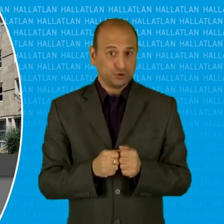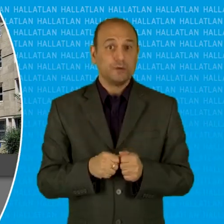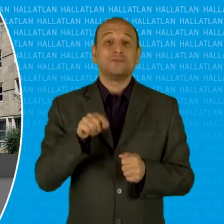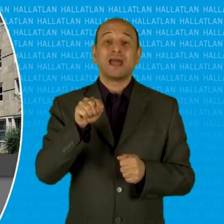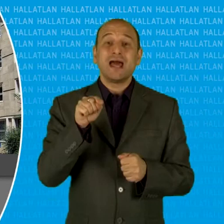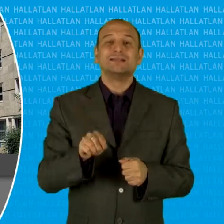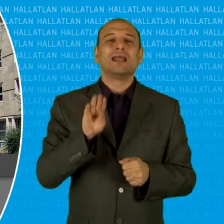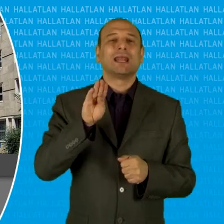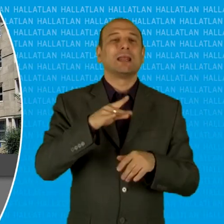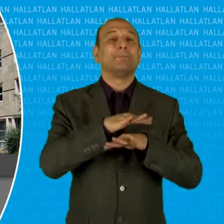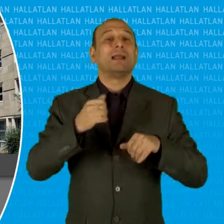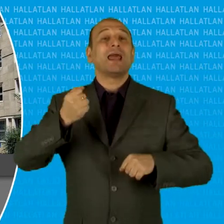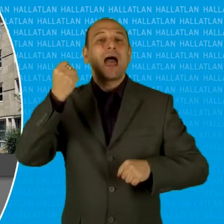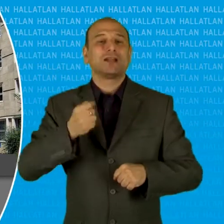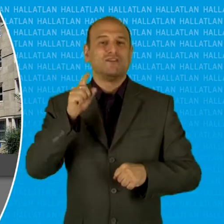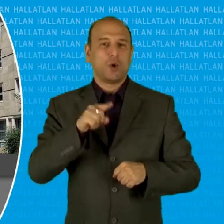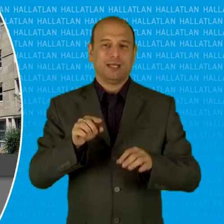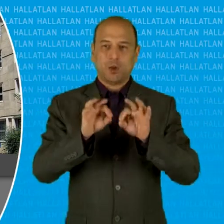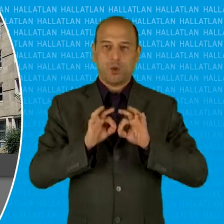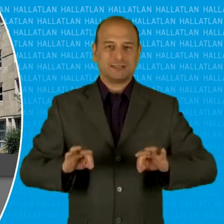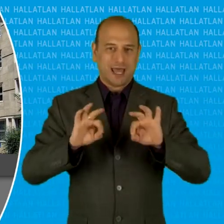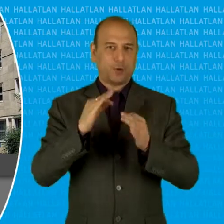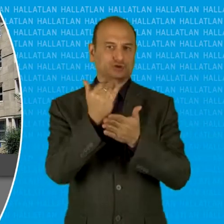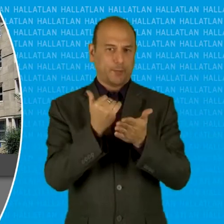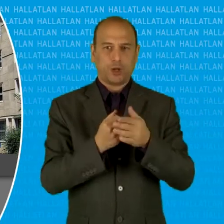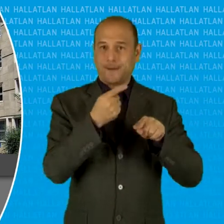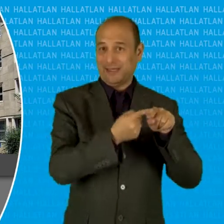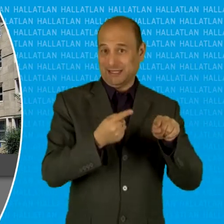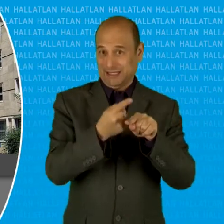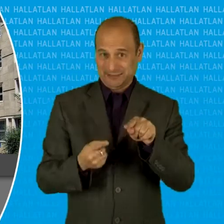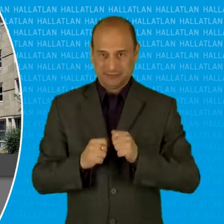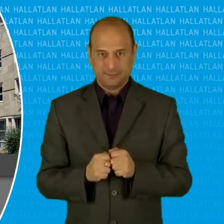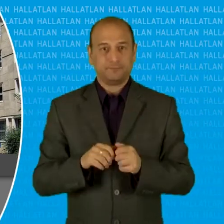a csaknem négymilliárd forintos országos program részeként.